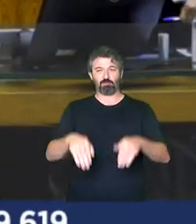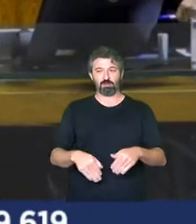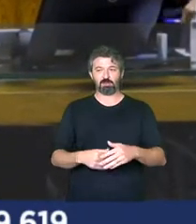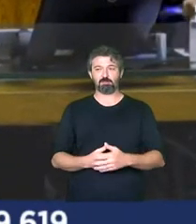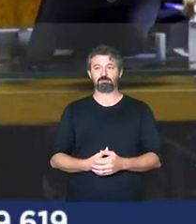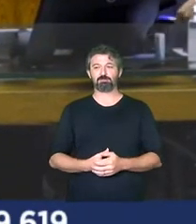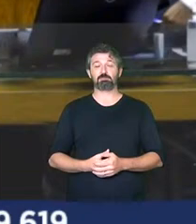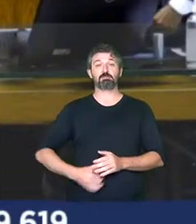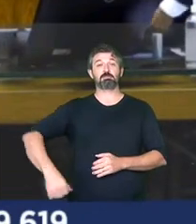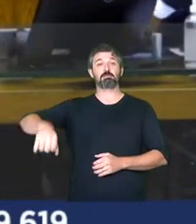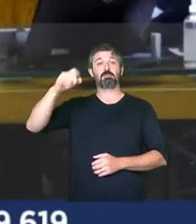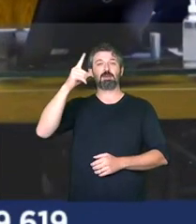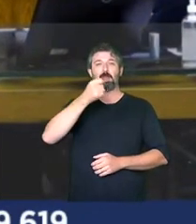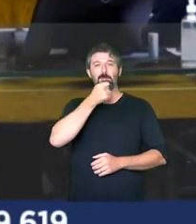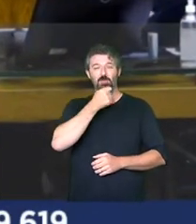ESTÁ ENCERRADA ESSA SESSÃO. -- [MÁRCIO SALEMA]: